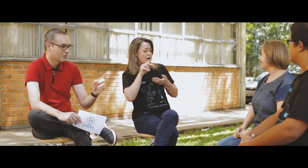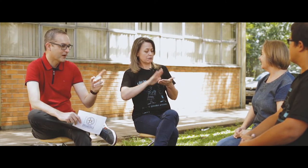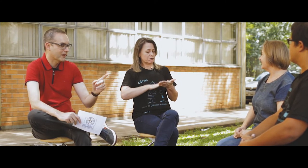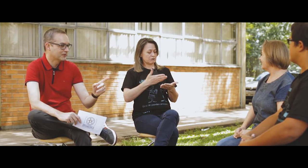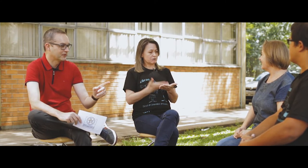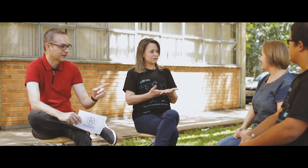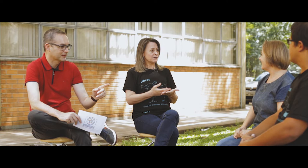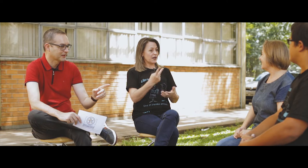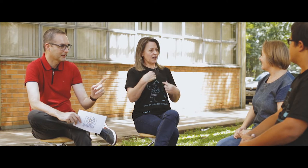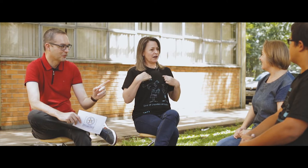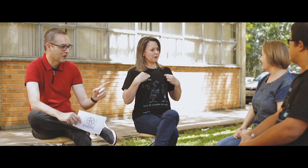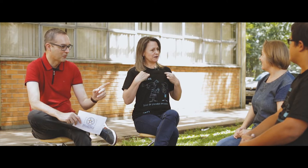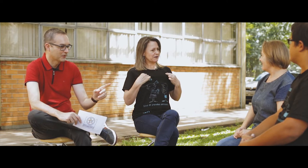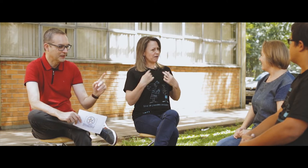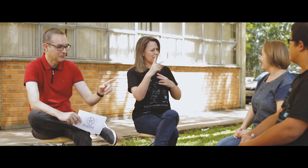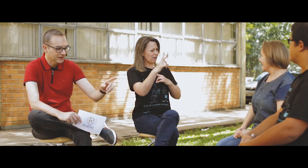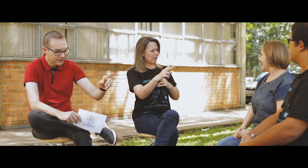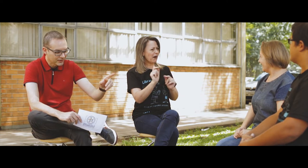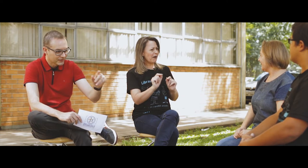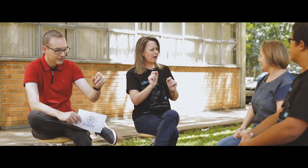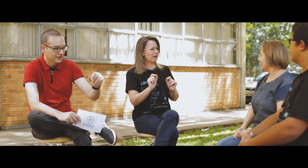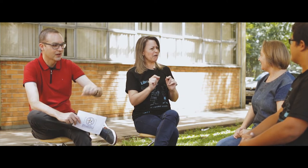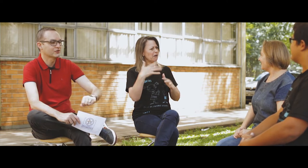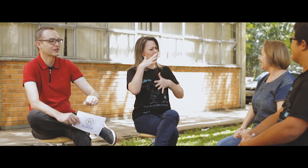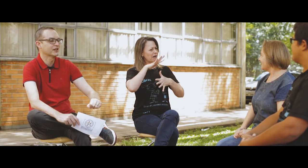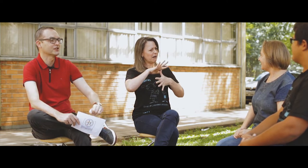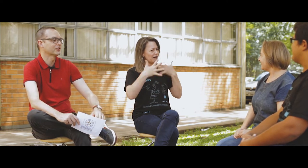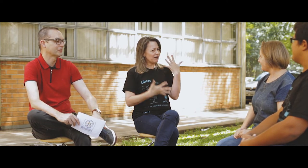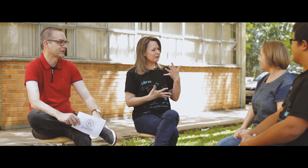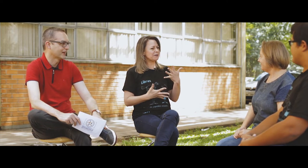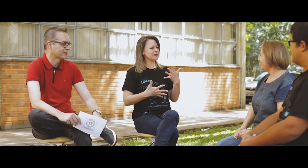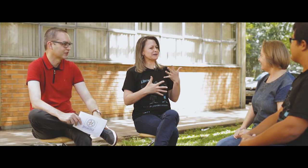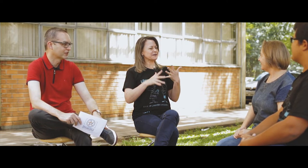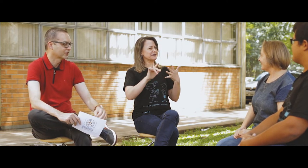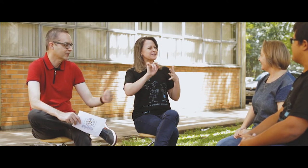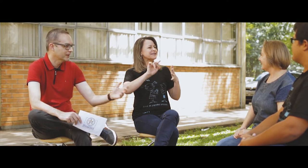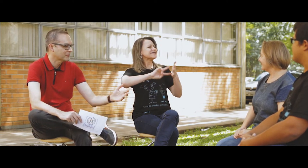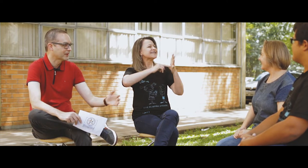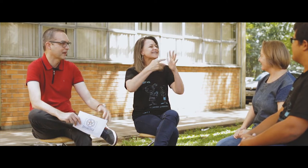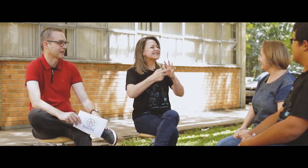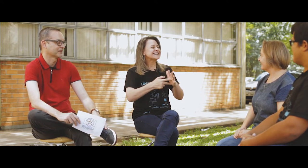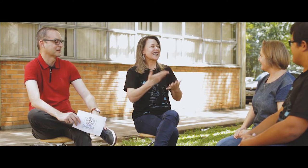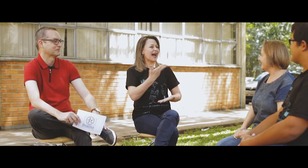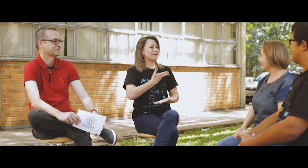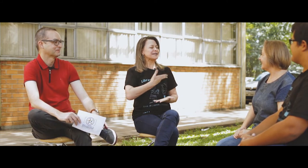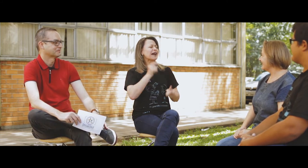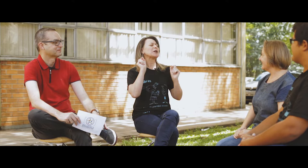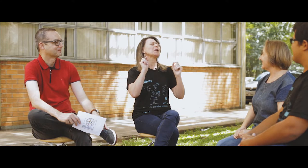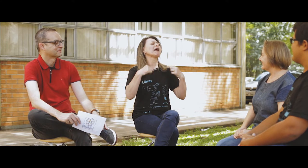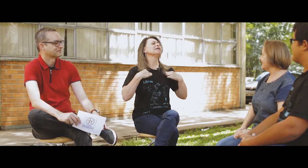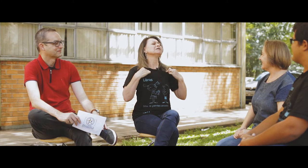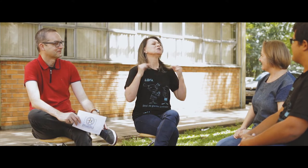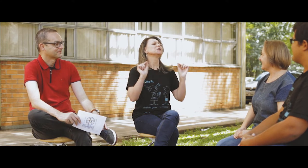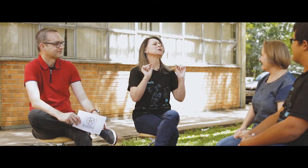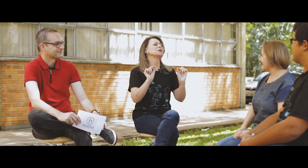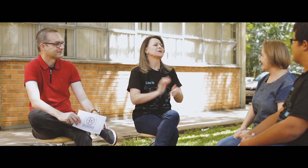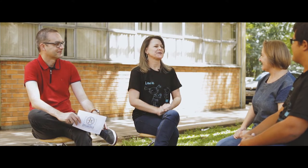uma camiseta "Libras: sinal de grandes amizades" que campanha é esta?